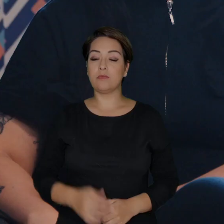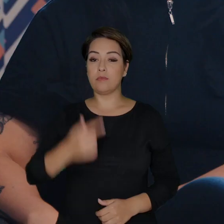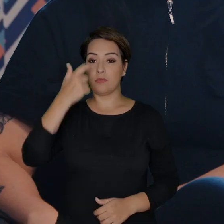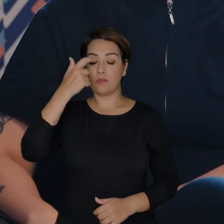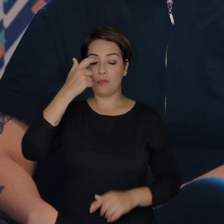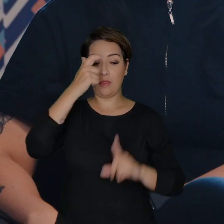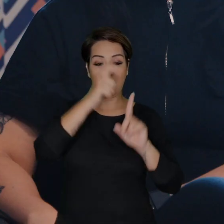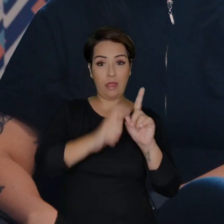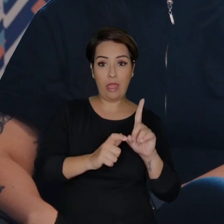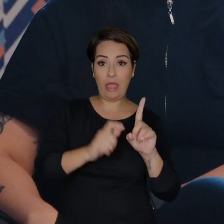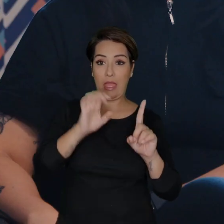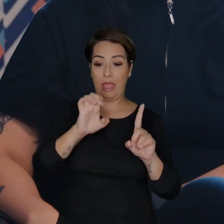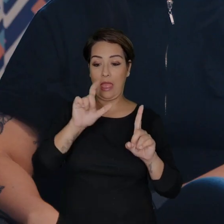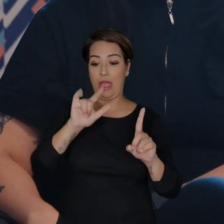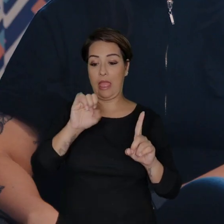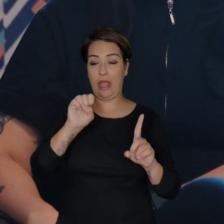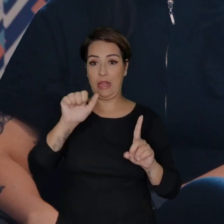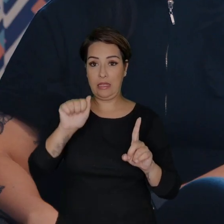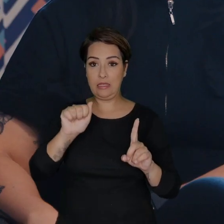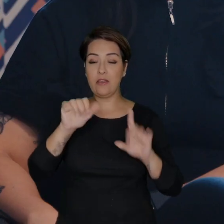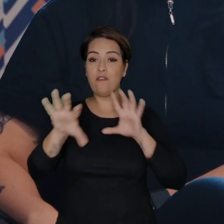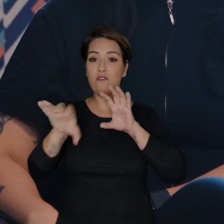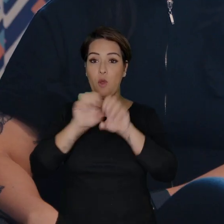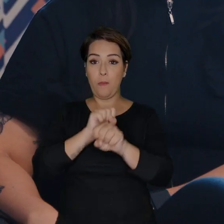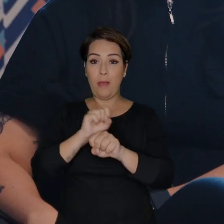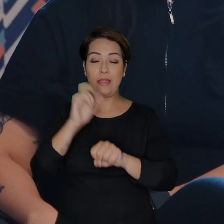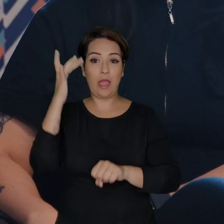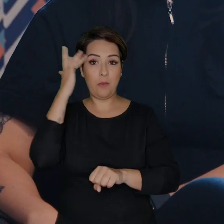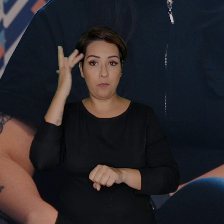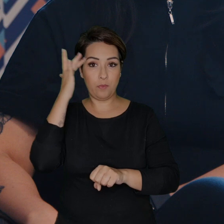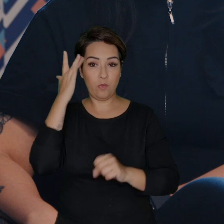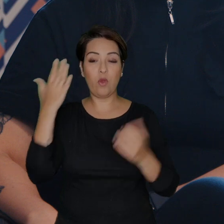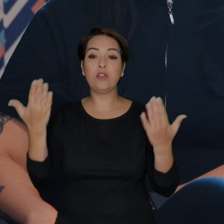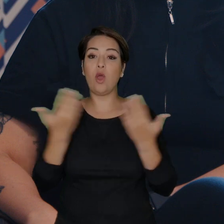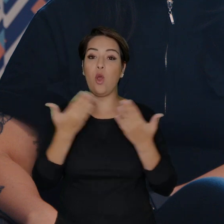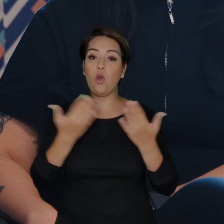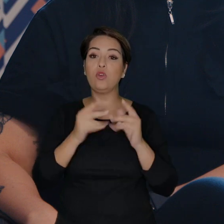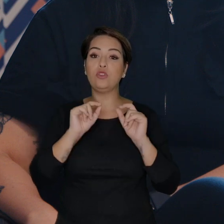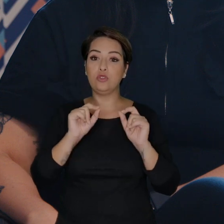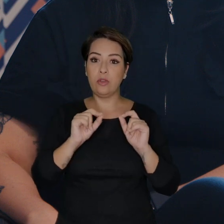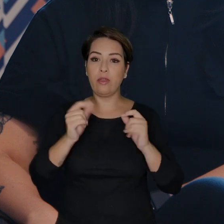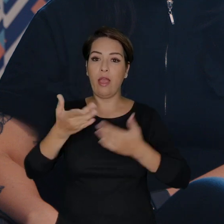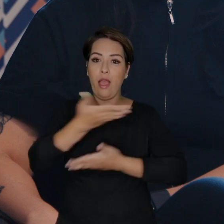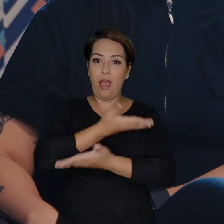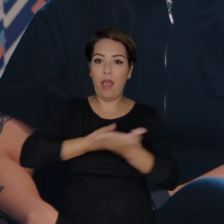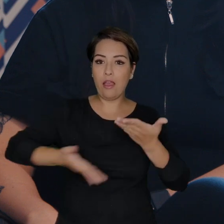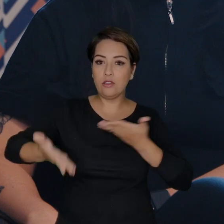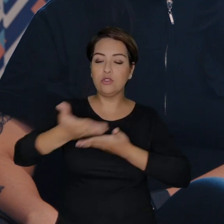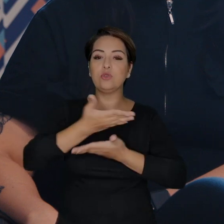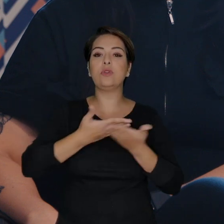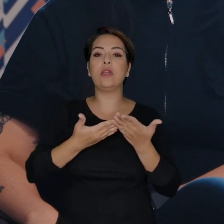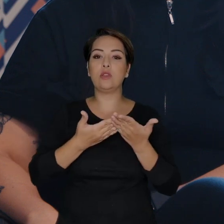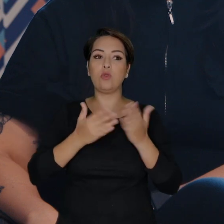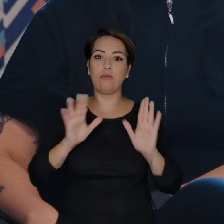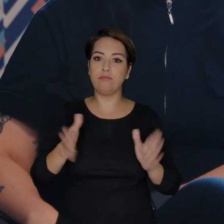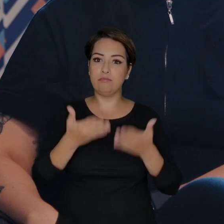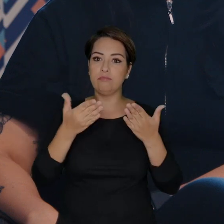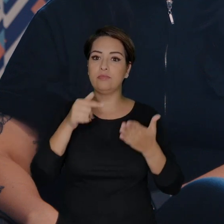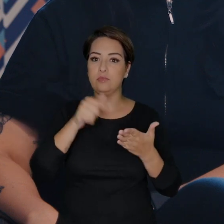Eu sou a Elisa Tupiná. Sou graduada em Design de Moda. Atualmente eu sou articuladora educacional do Fashion Revolution Brasil,